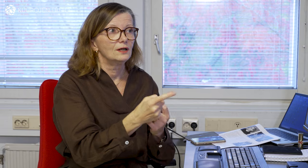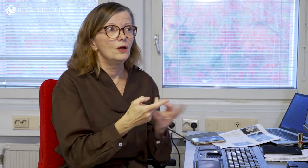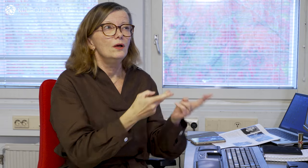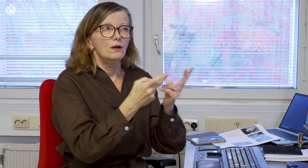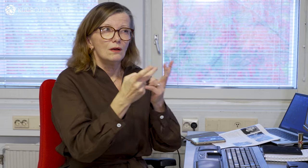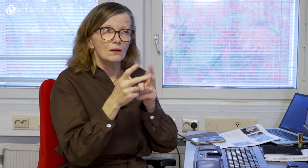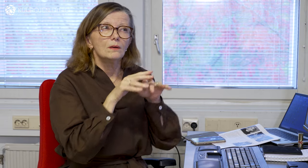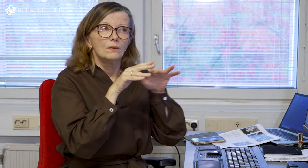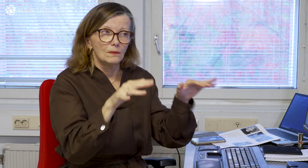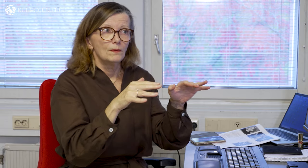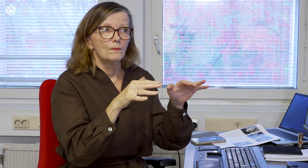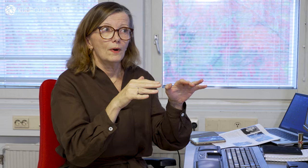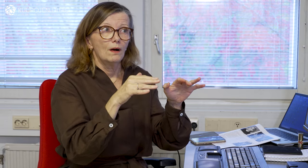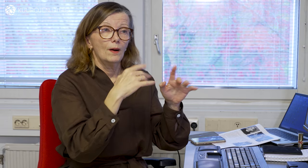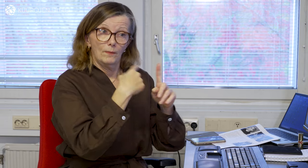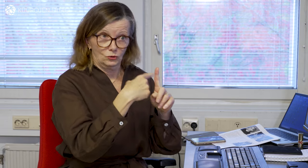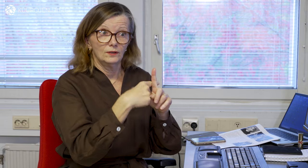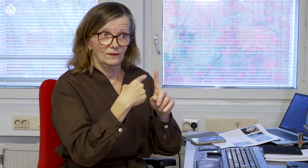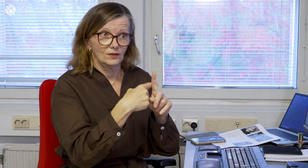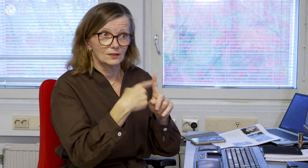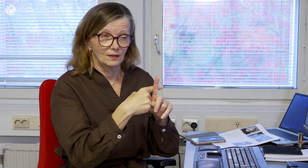Suurin osa palautteesta on positiivista.